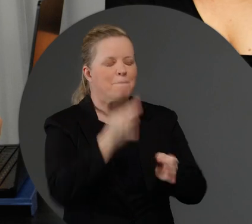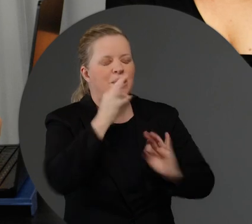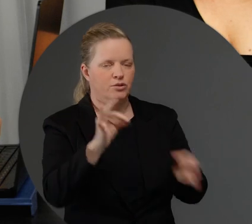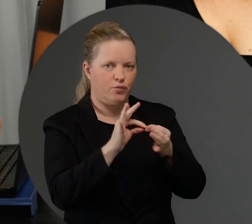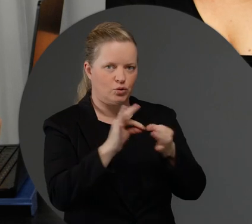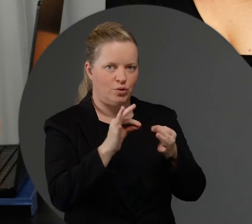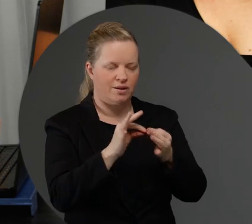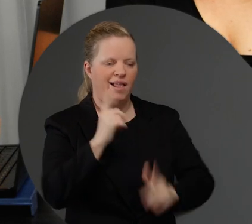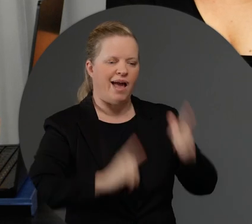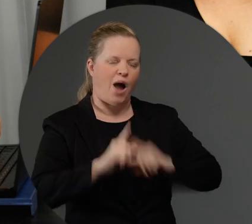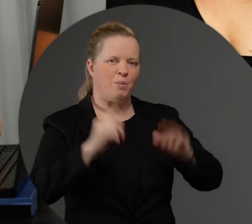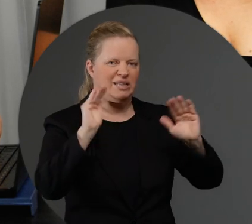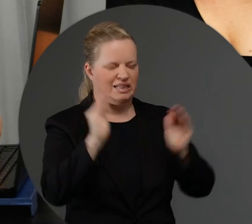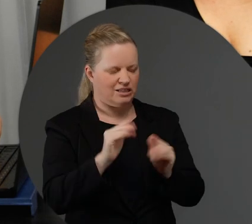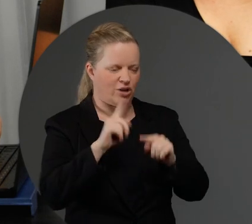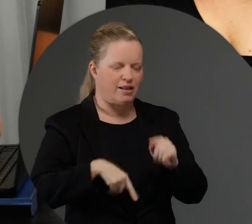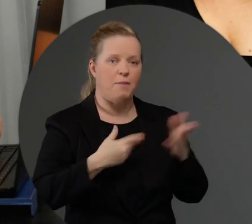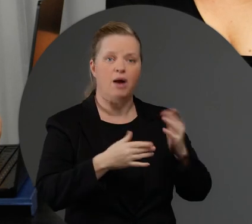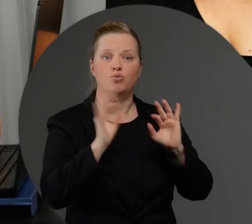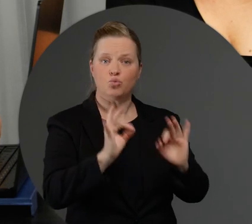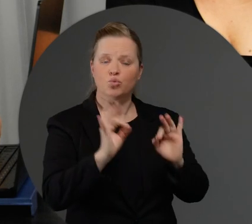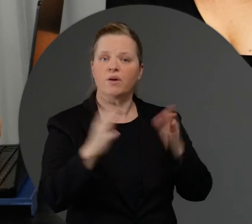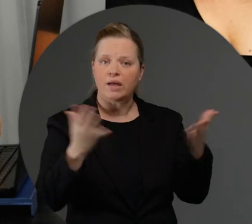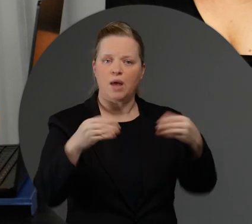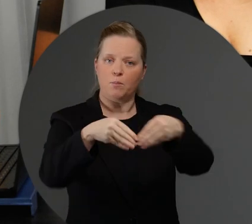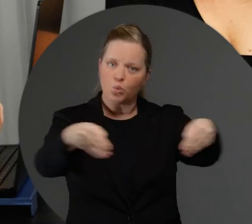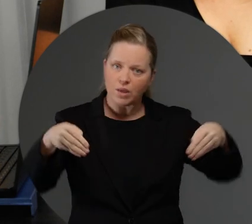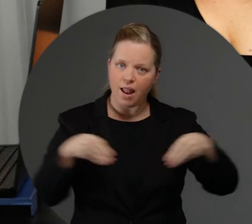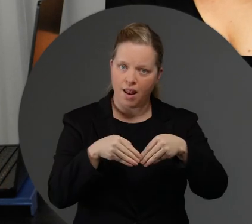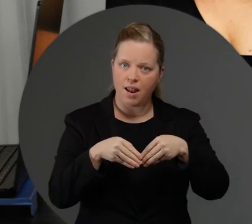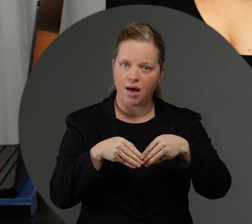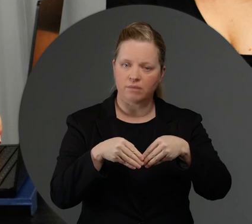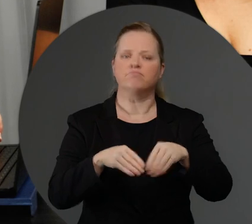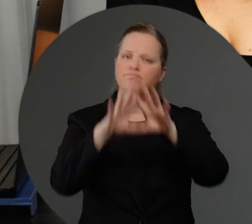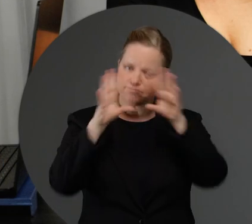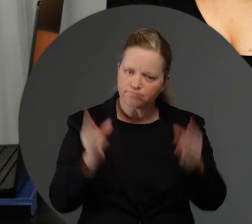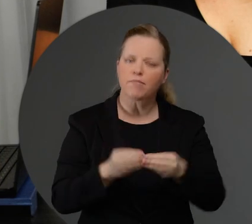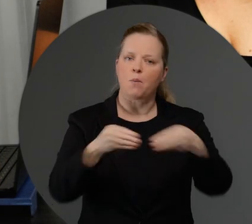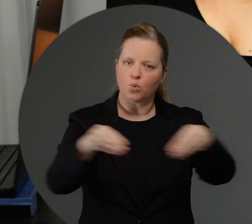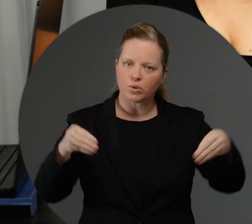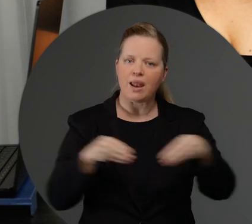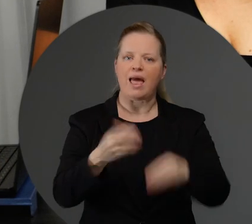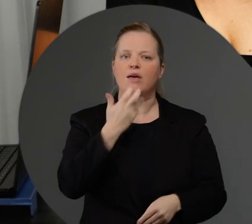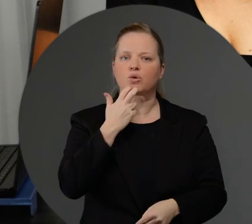funktioniert, das hat jetzt leider auch ein bisschen abgebaut, aber was sozusagen immer noch recht gut, ist Moodle generell, die elektronische Lernplattform, die ist sehr, sehr cool.